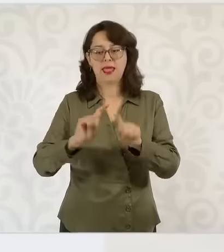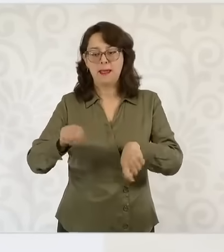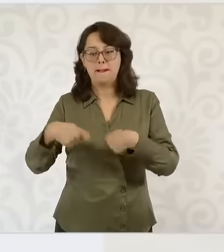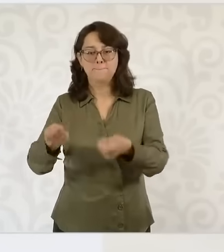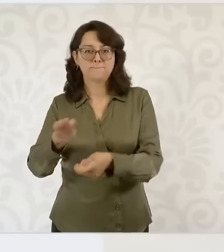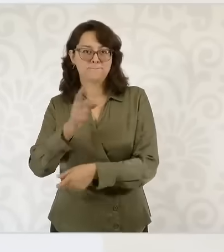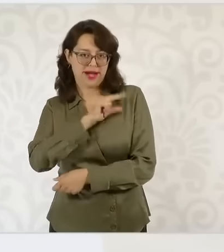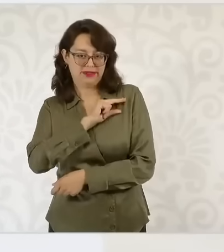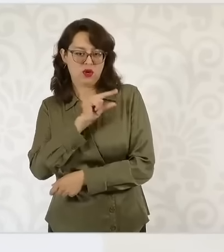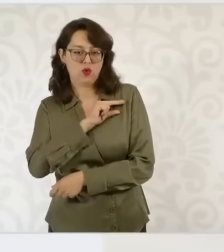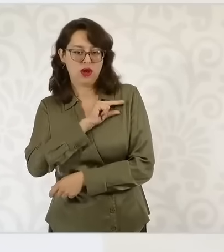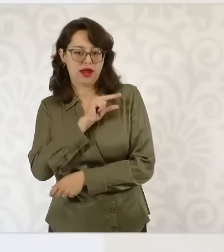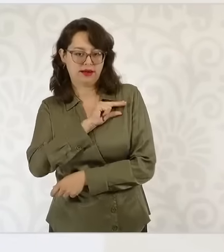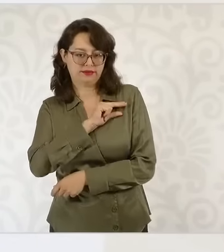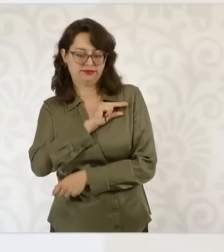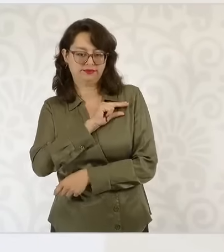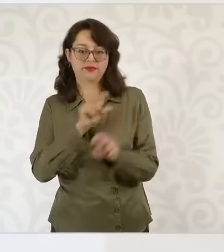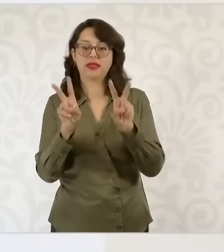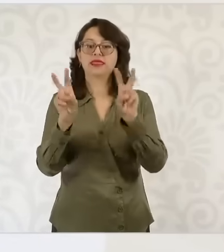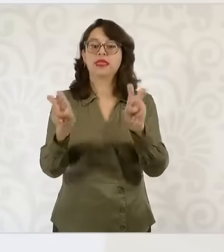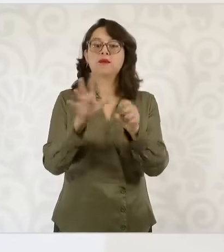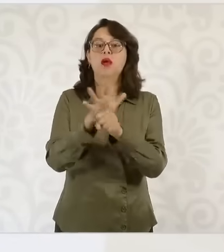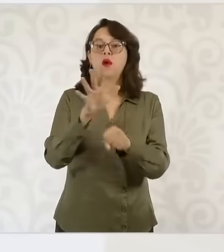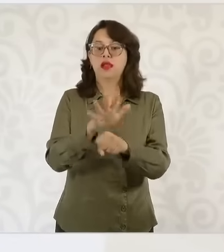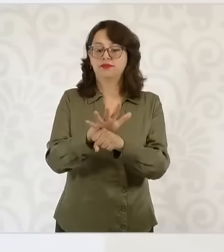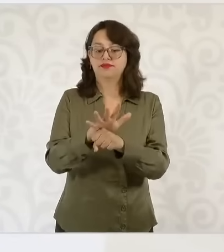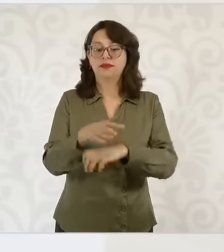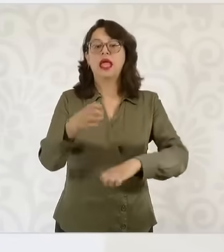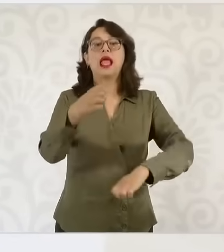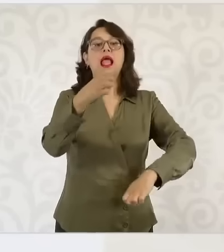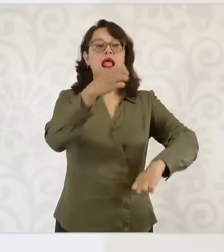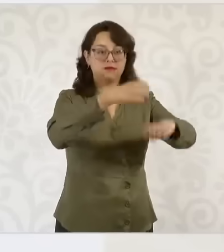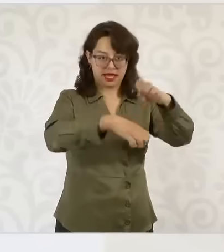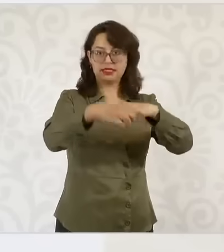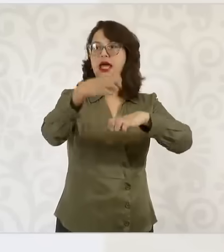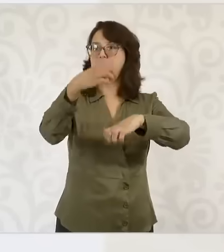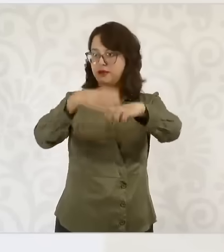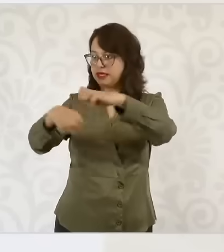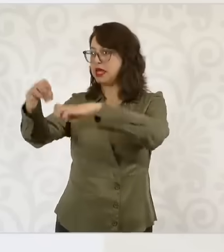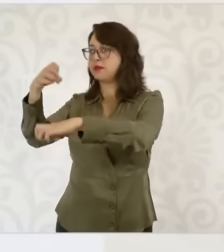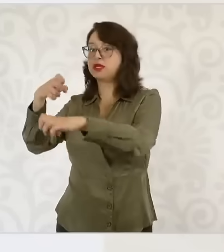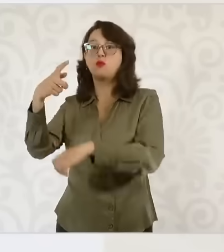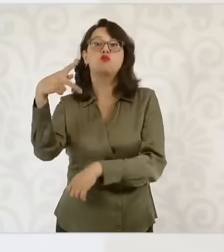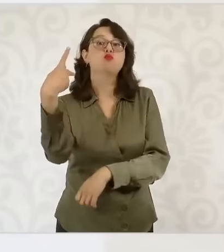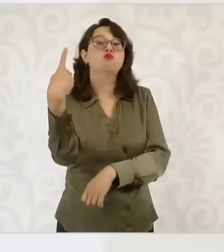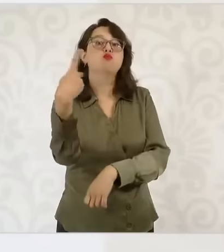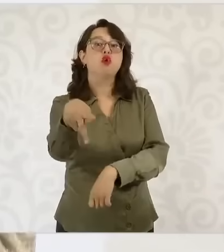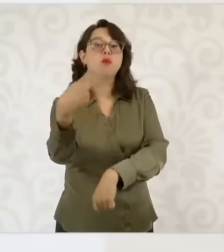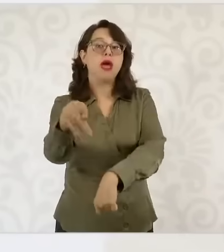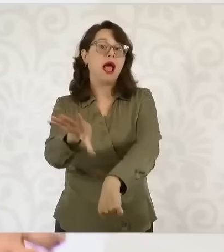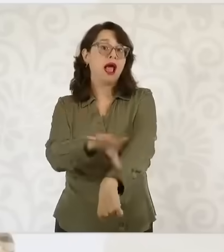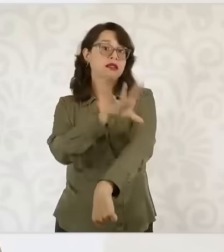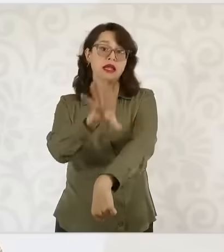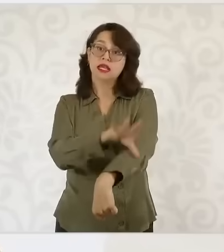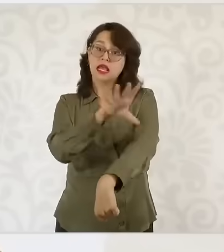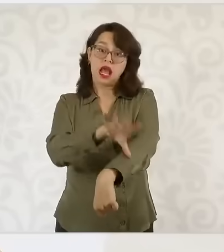que llamaban el autoabasto de energía eléctrica. ¿Qué entendemos por autoabasto todos? Pues que